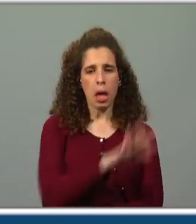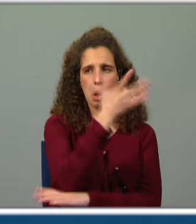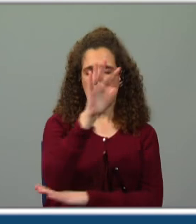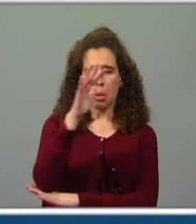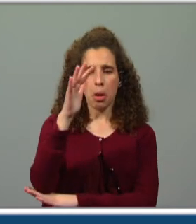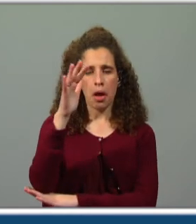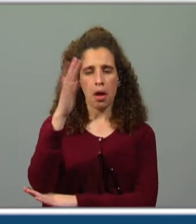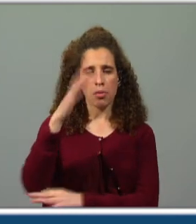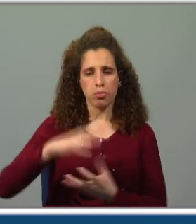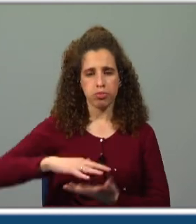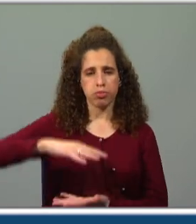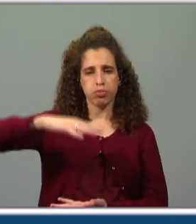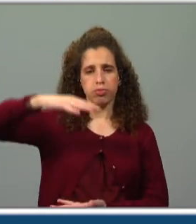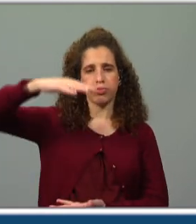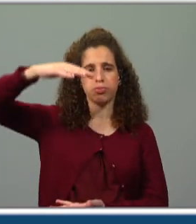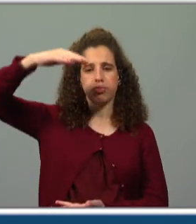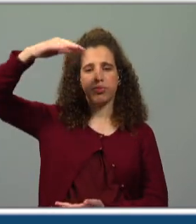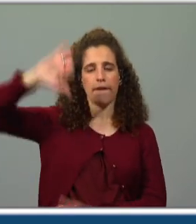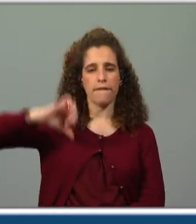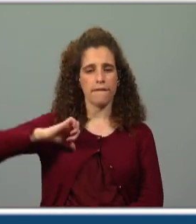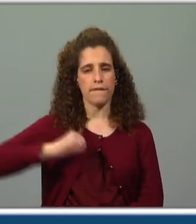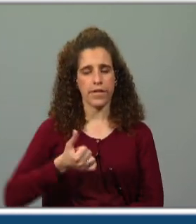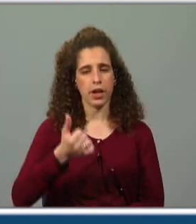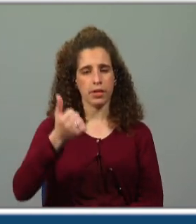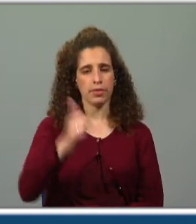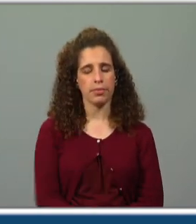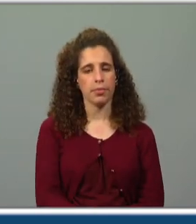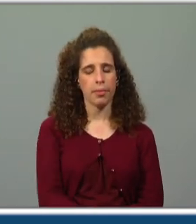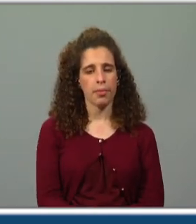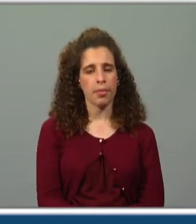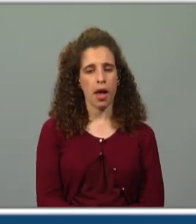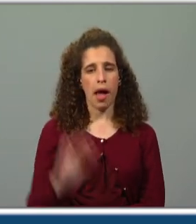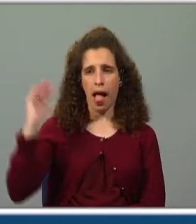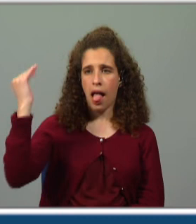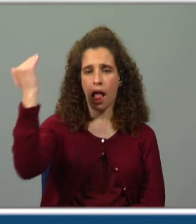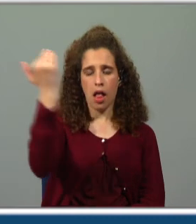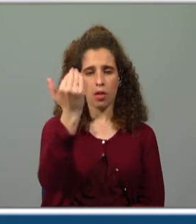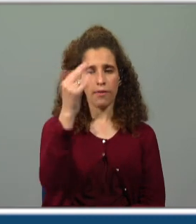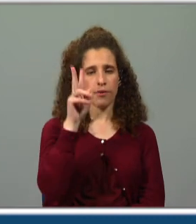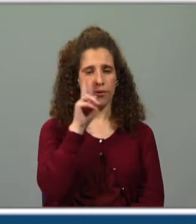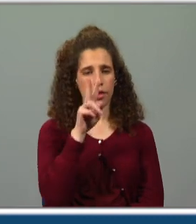de algumas grandes árvores altas e de verdes copas a sombra delas vê-se os 一些高大的樹木和可以看到綠色杯子他們的影子